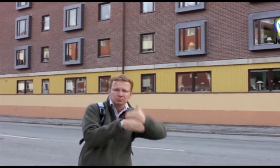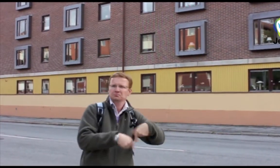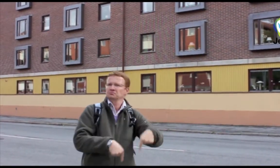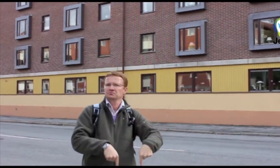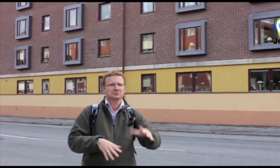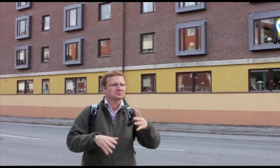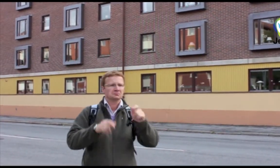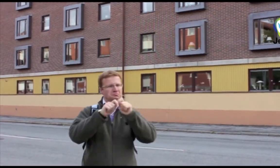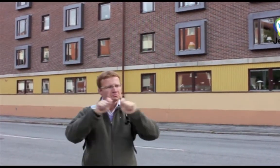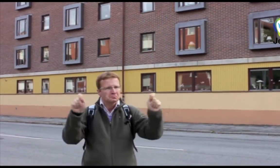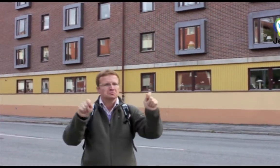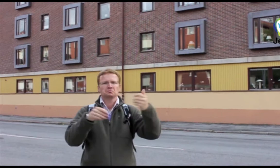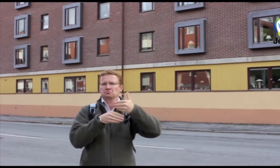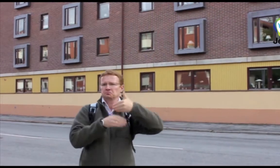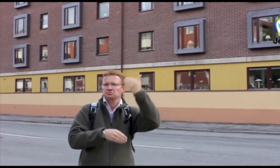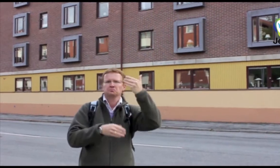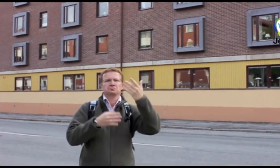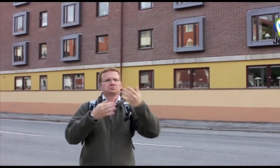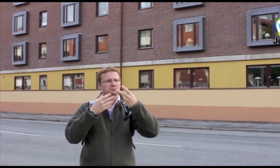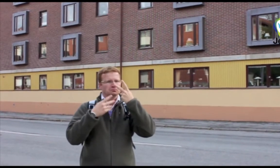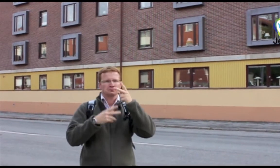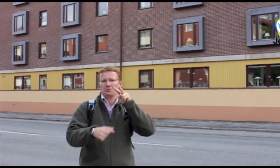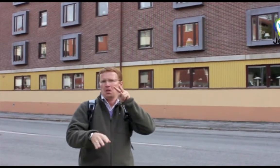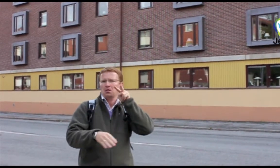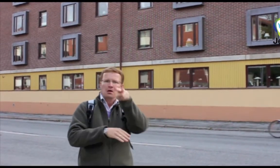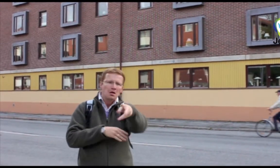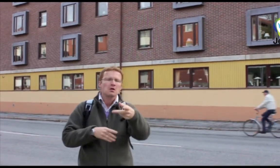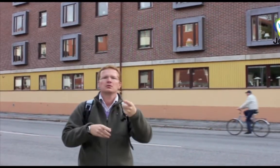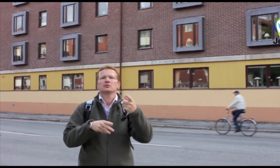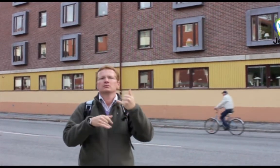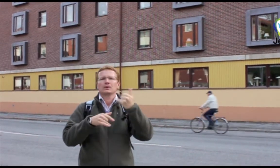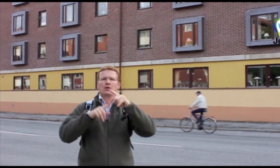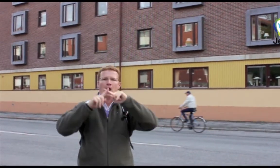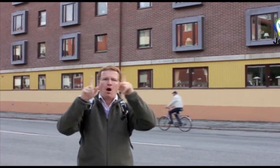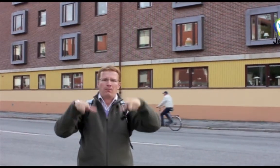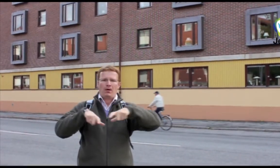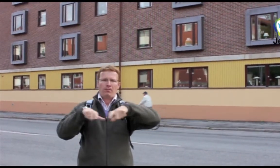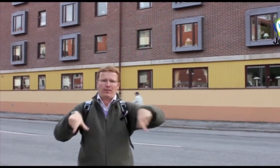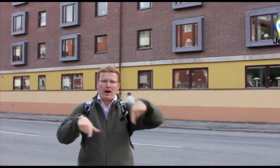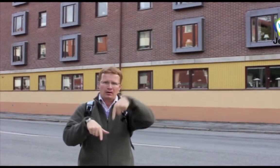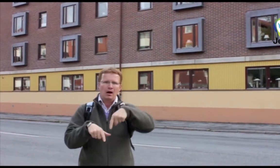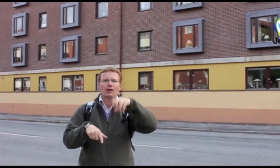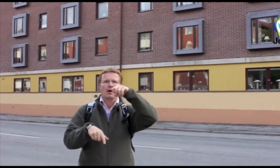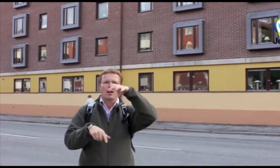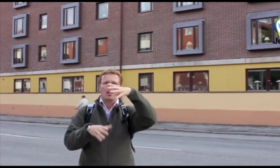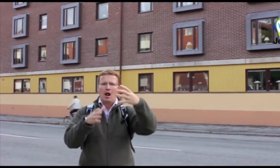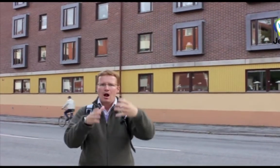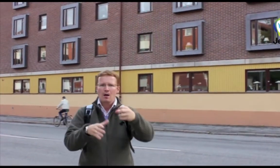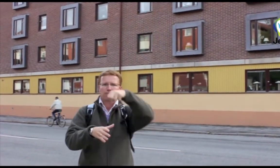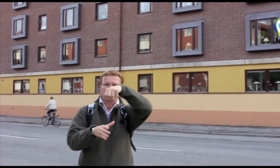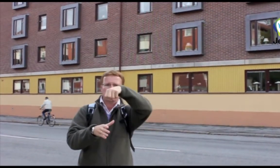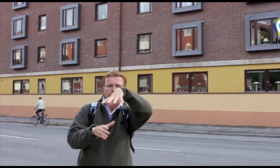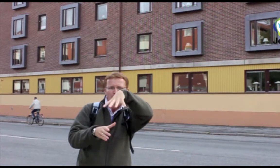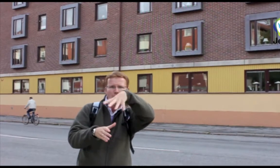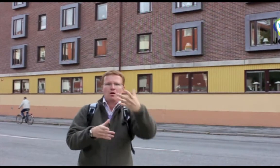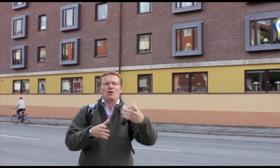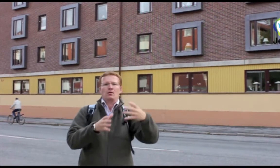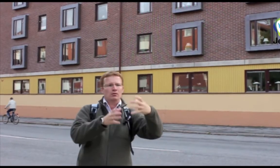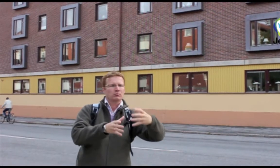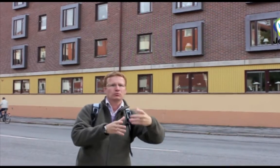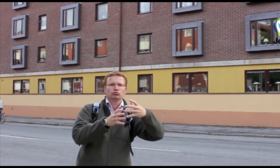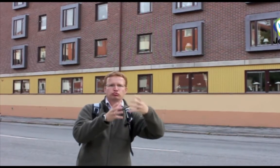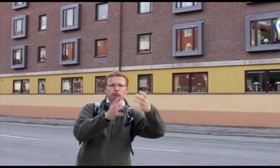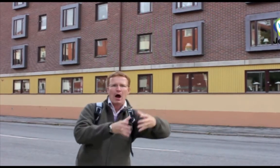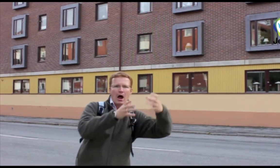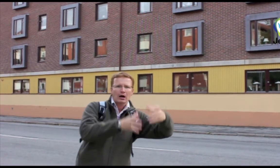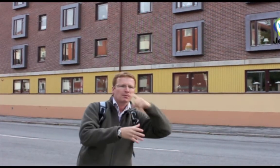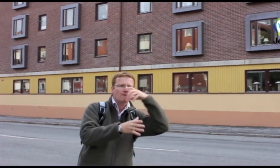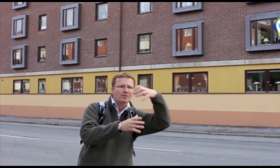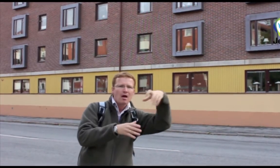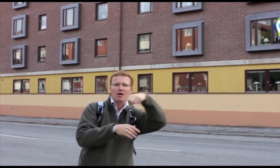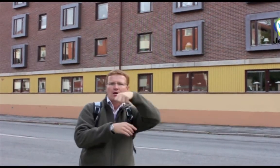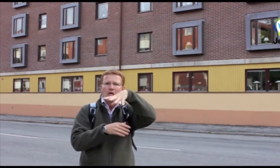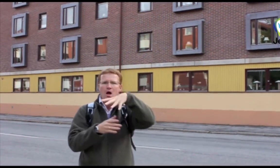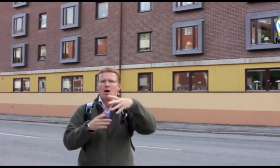itt nem. Nyitva hagyják az ablakot, beláthatunk, a párkányon lámpa és cserepes virág áll.